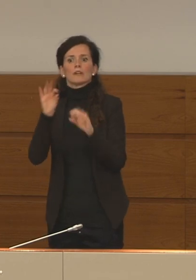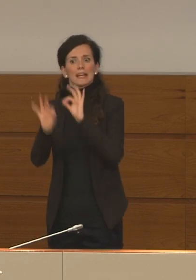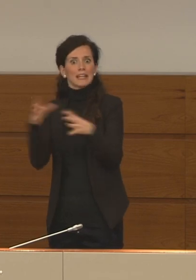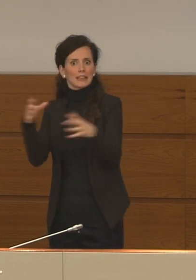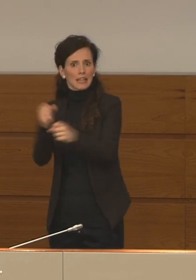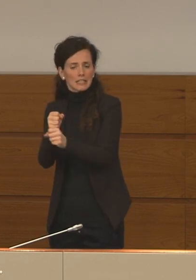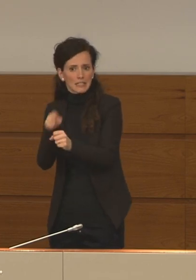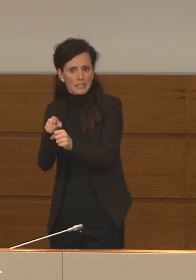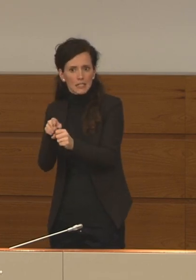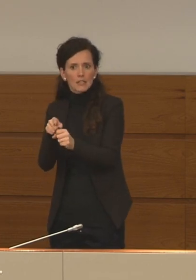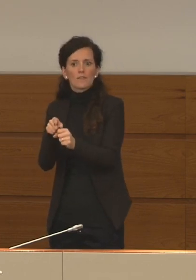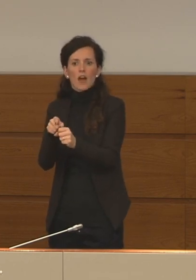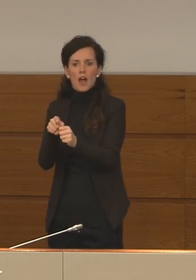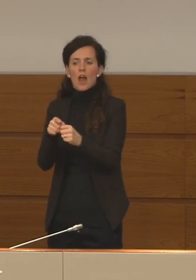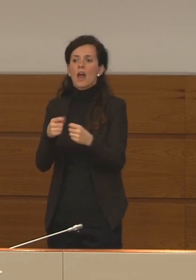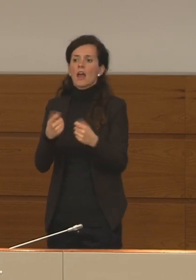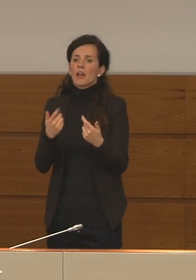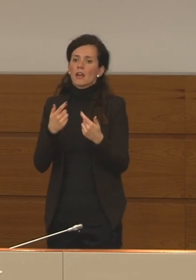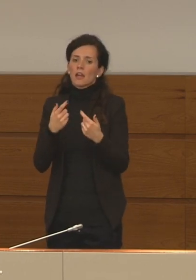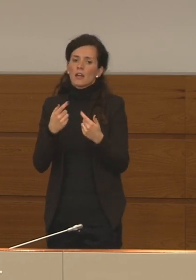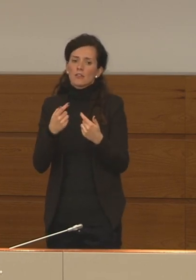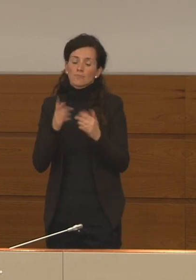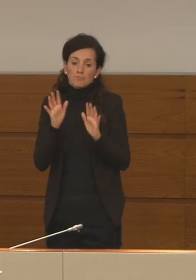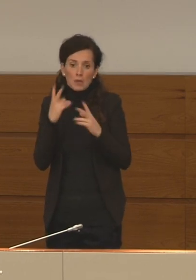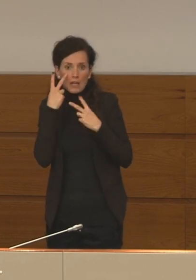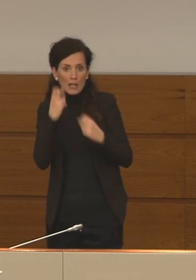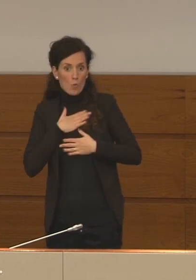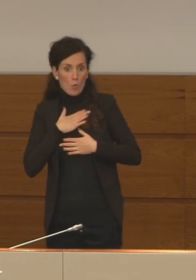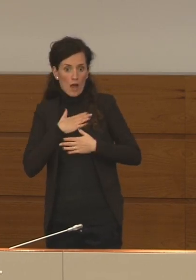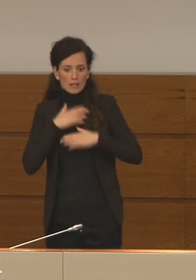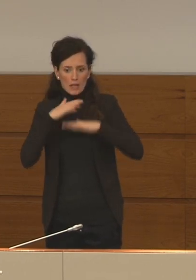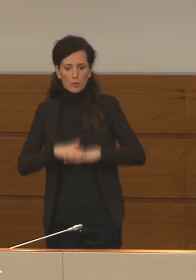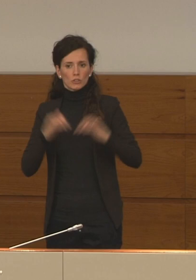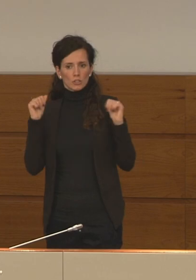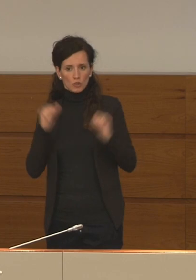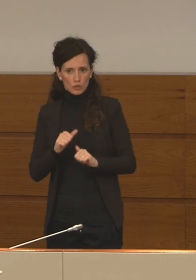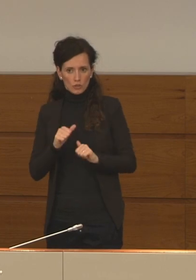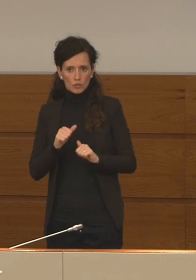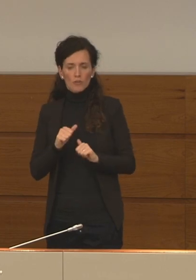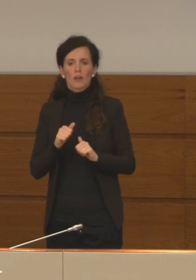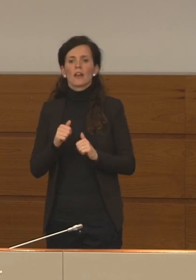civile e qui voglio ringraziare anche Invitalia e Consip che ci stanno